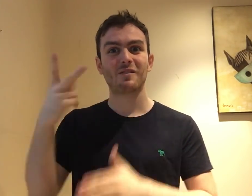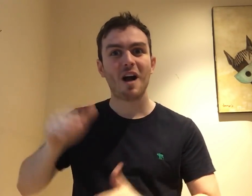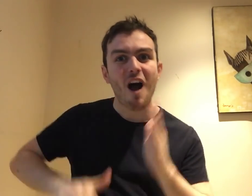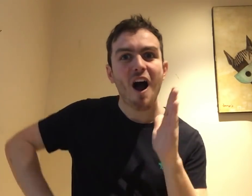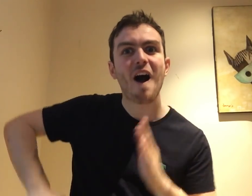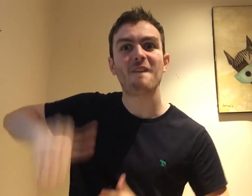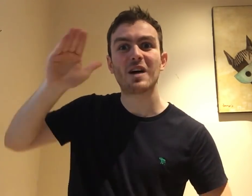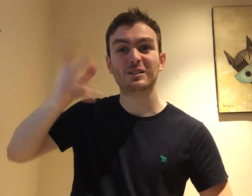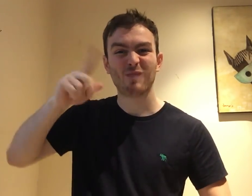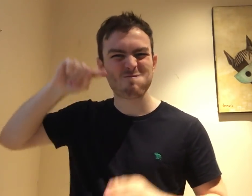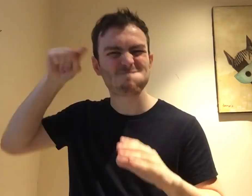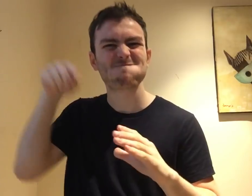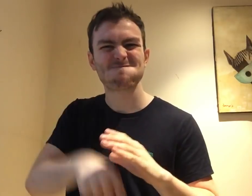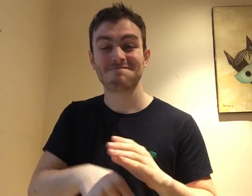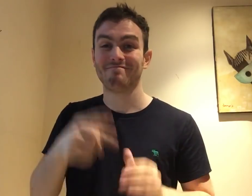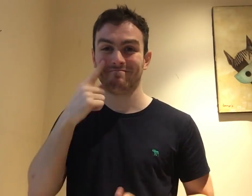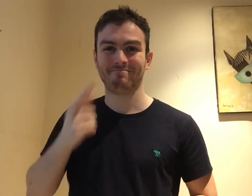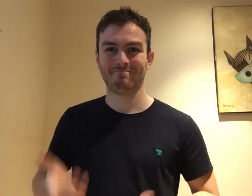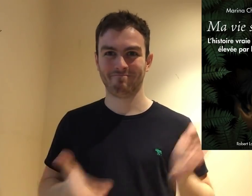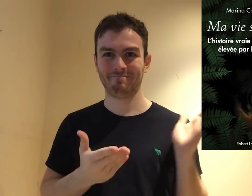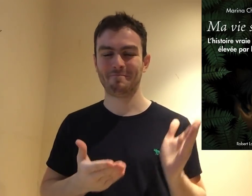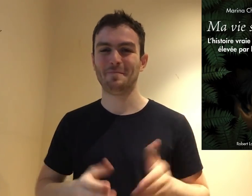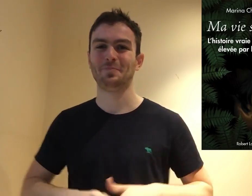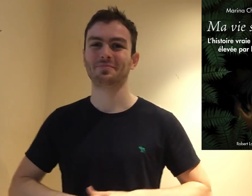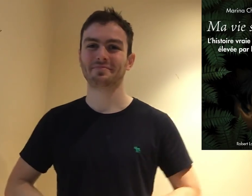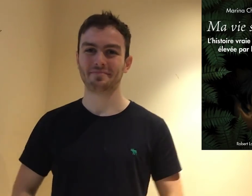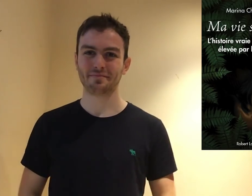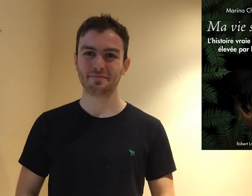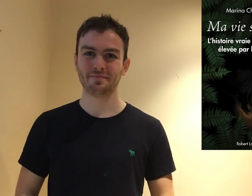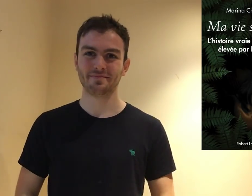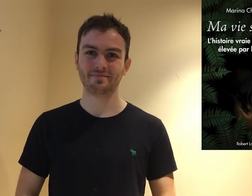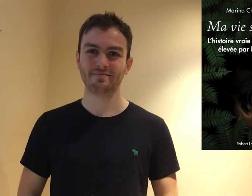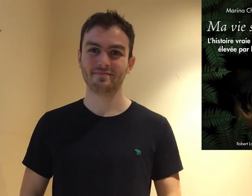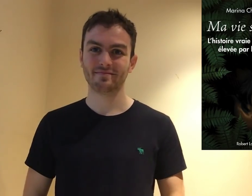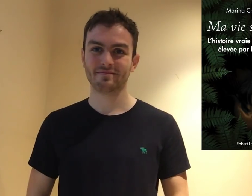Il y a un livre qui raconte de sa vie, voici :